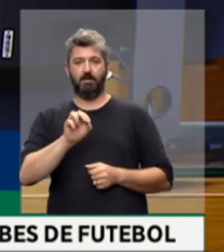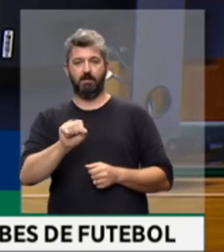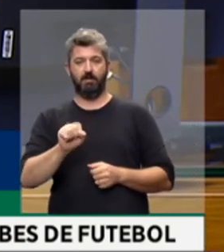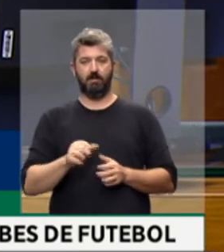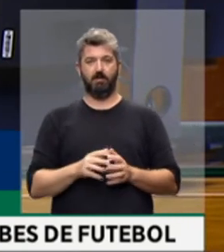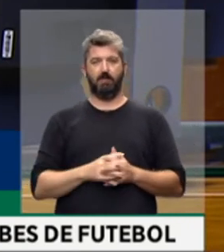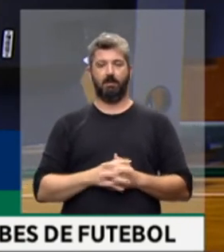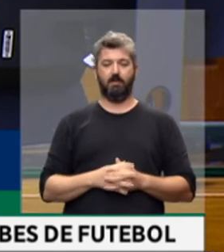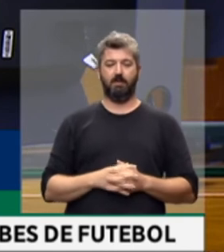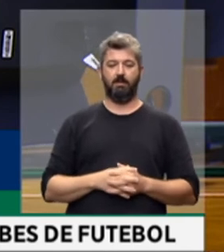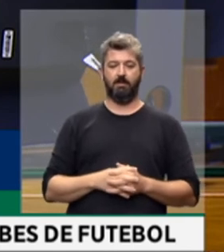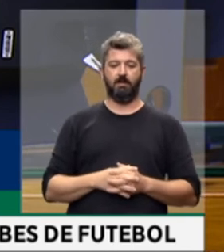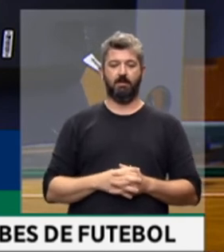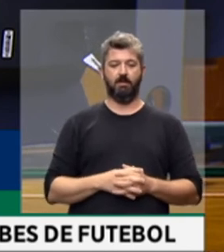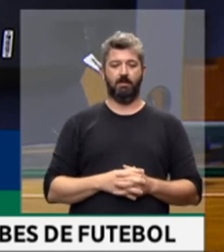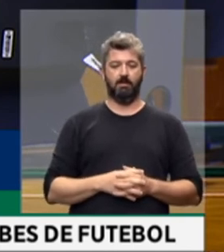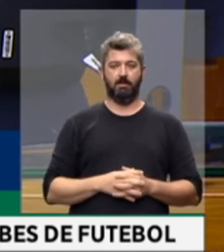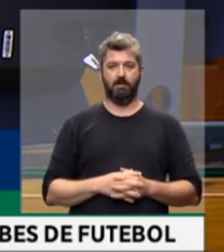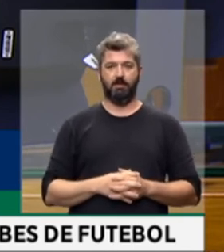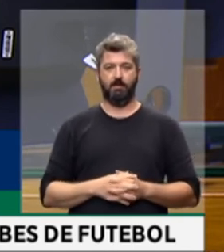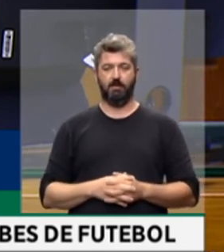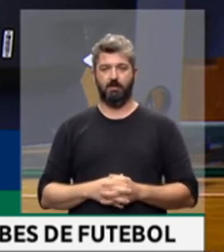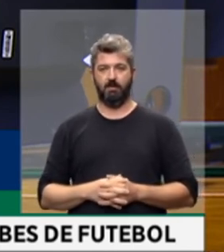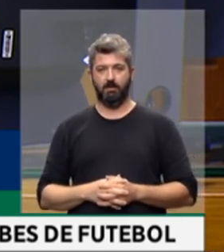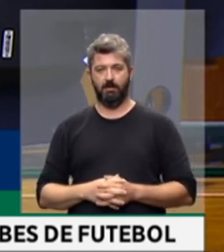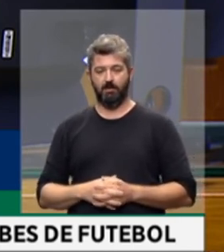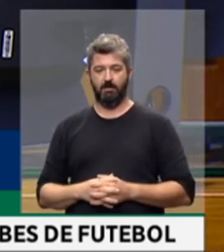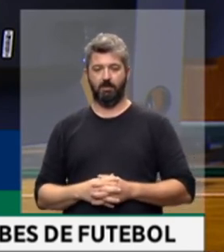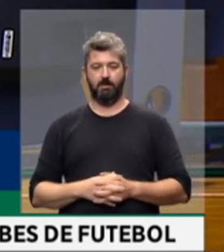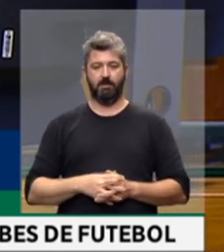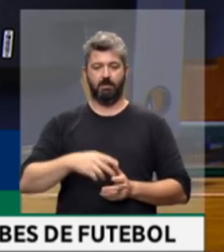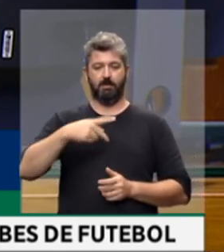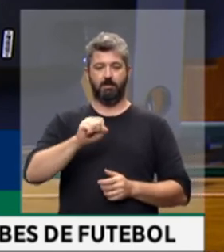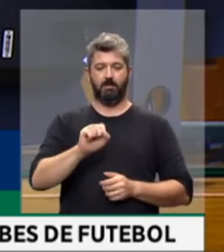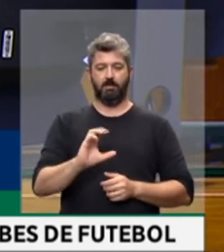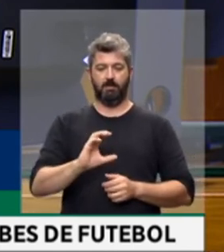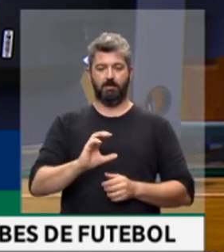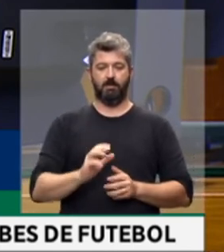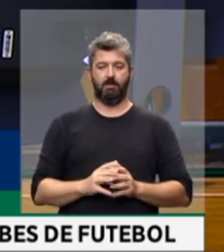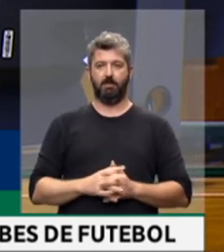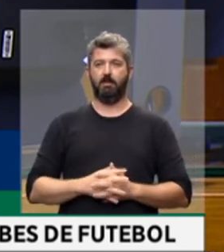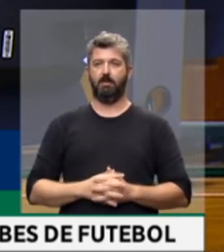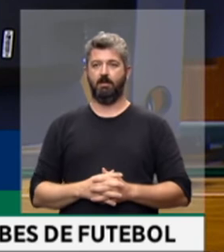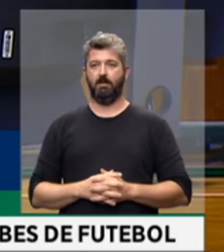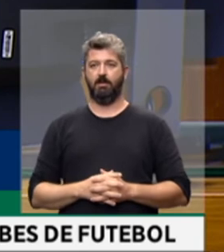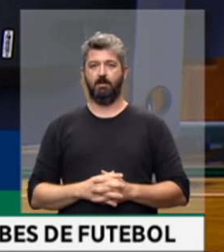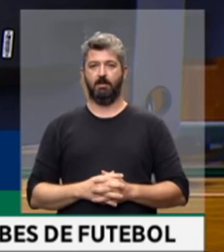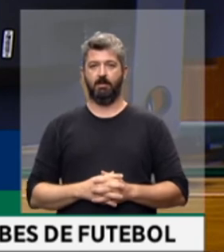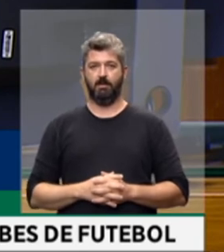RICO. É A PRIMEIRA VEZ QUE UMA BANCADA NA CÂMARA TEM ESSA COMPOSIÇÃO QUE REFLETE TAMBÉM O AVANÇO DAS MULHERES EM TODA A SOCIEDADE. OBRIGADA. -- [PRESIDENTE]: